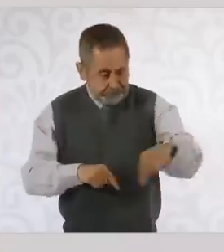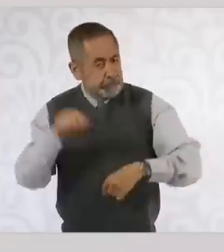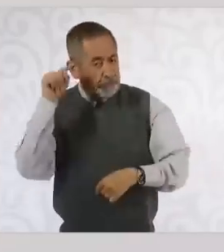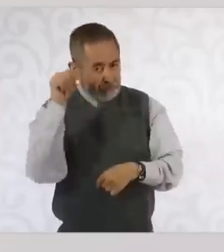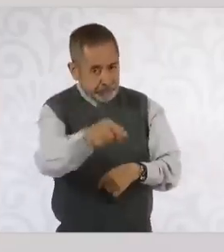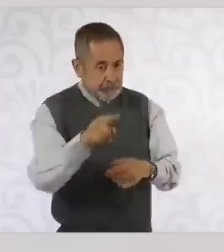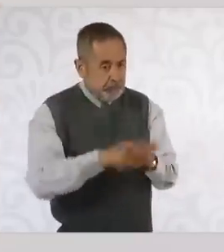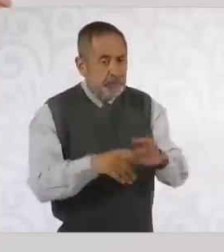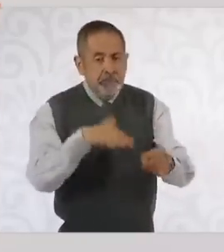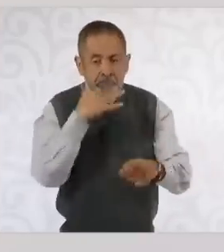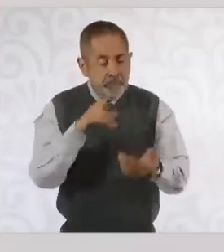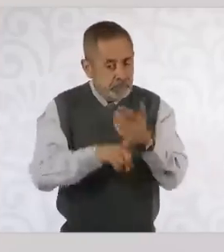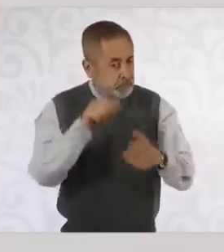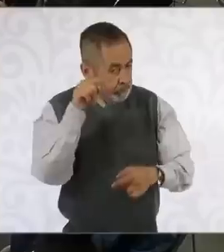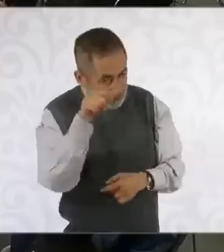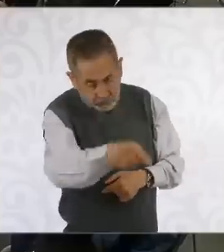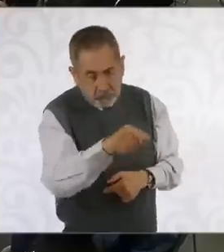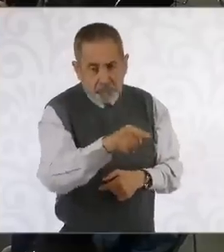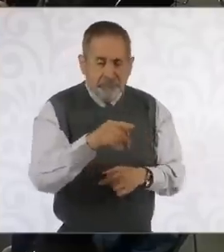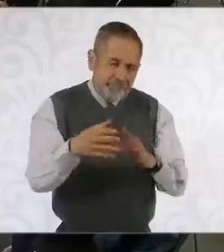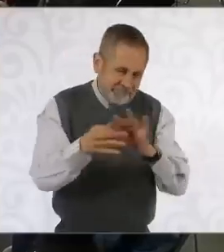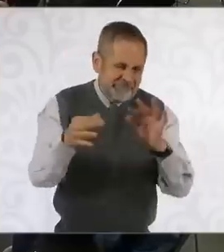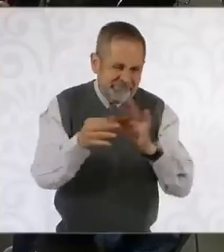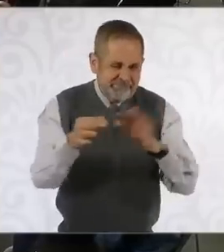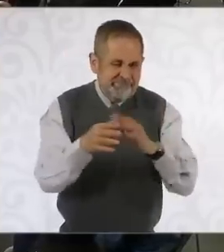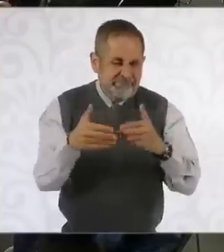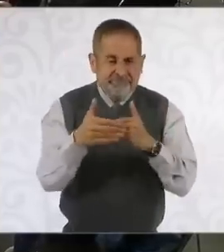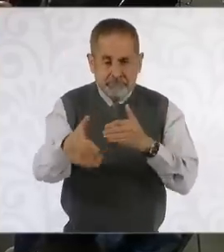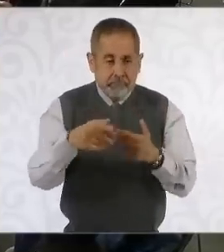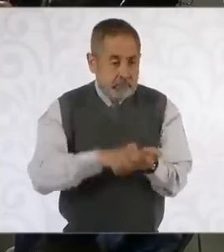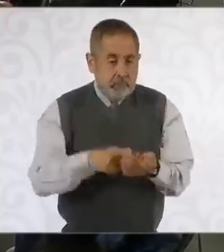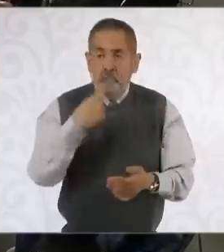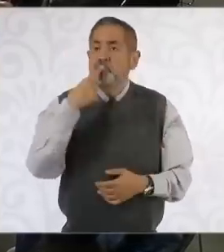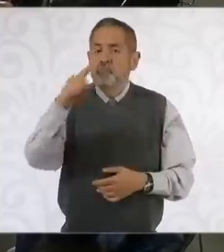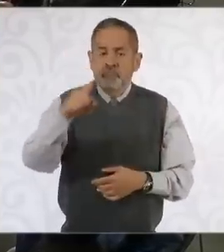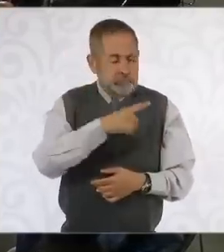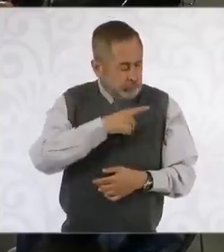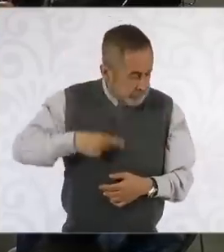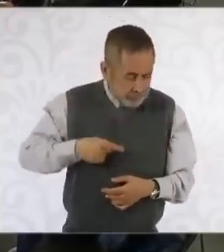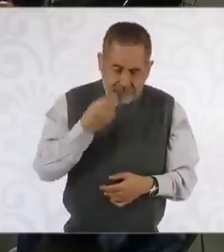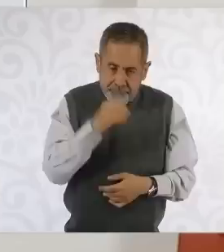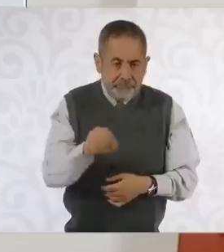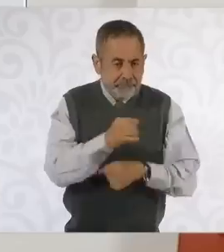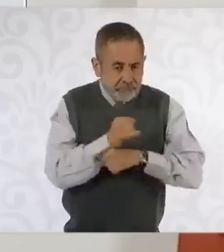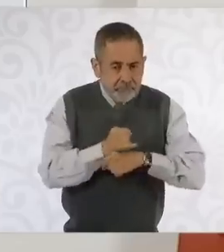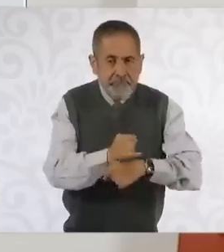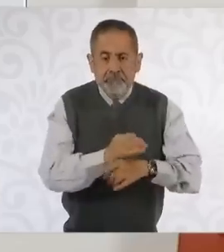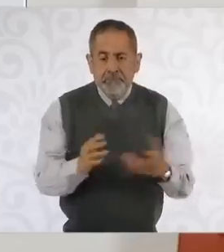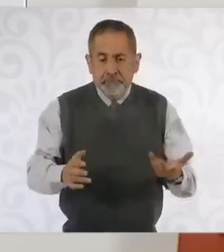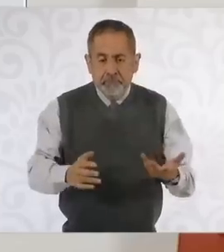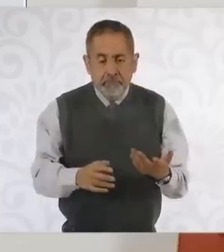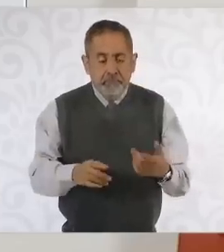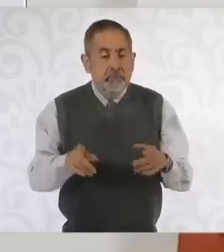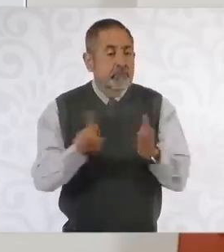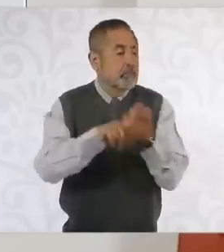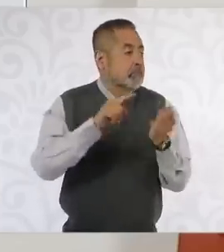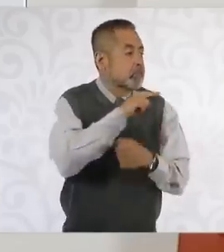que se hace la denuncia por parte del Ministerio Público y la otra es las y los jueces que también